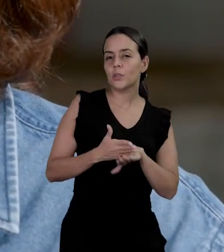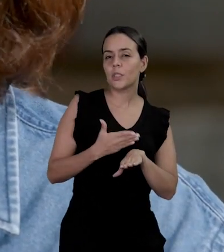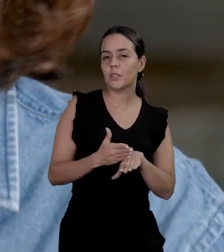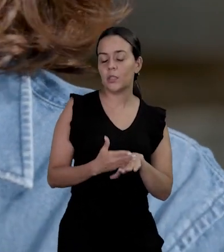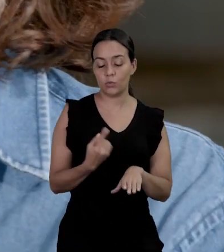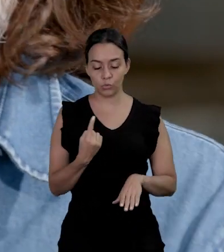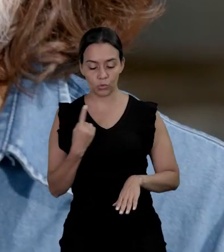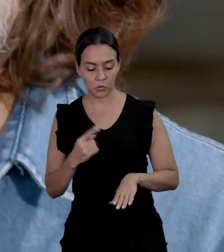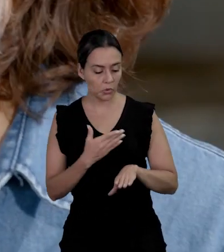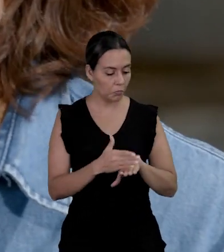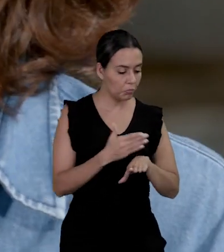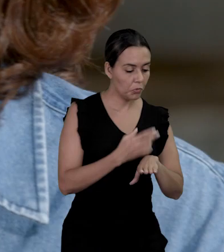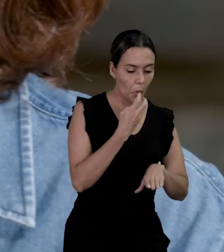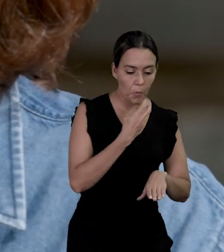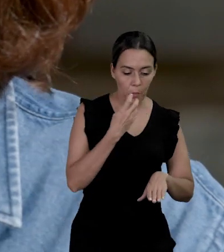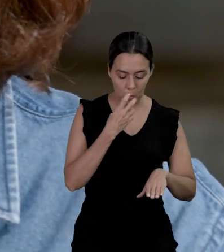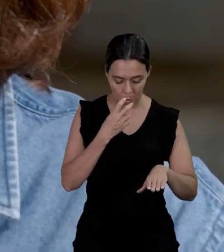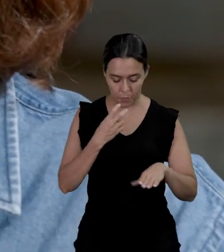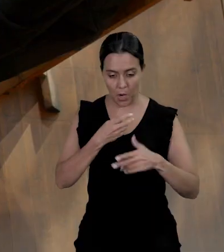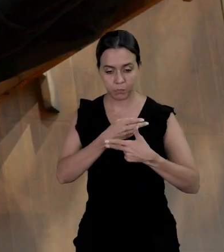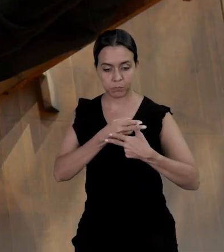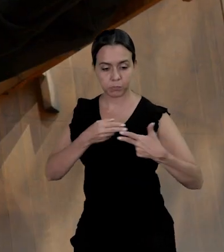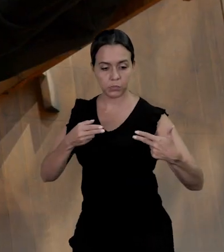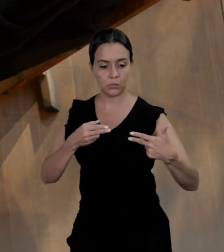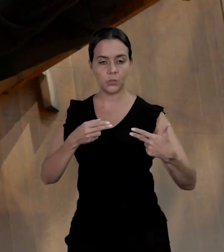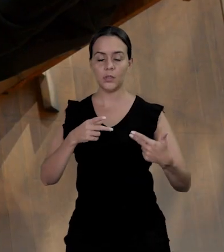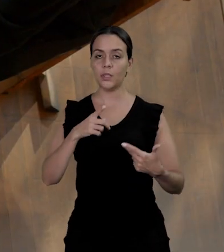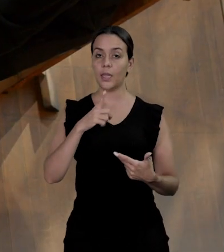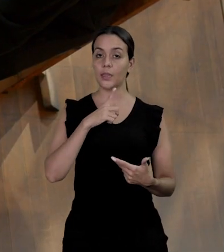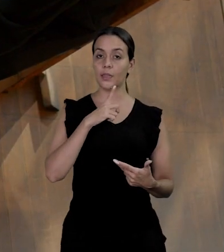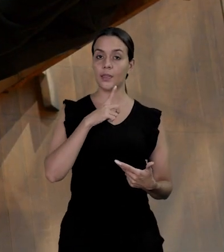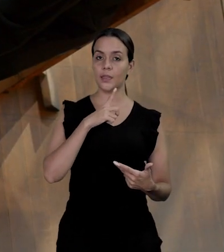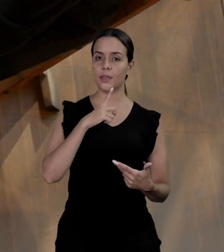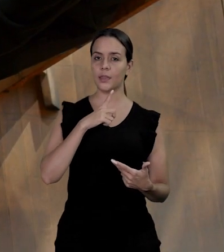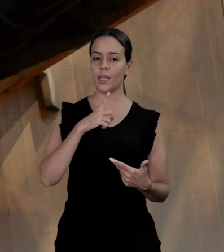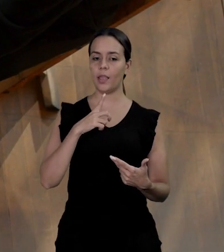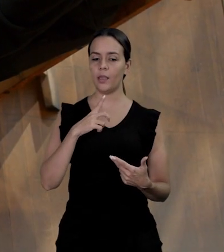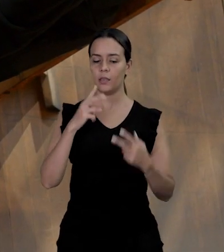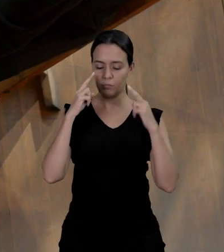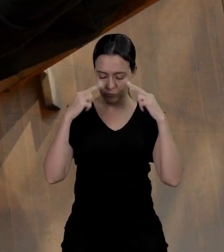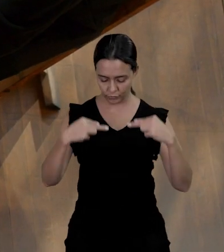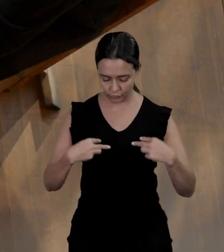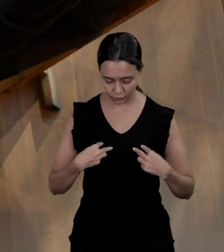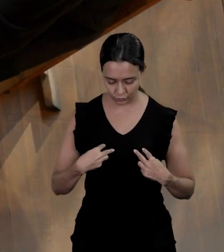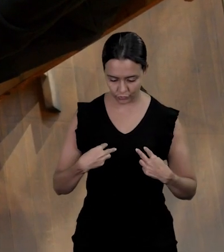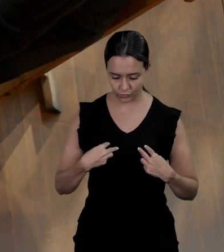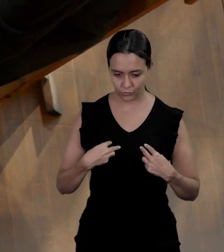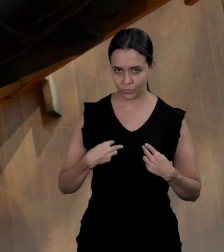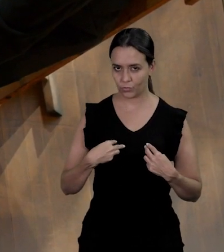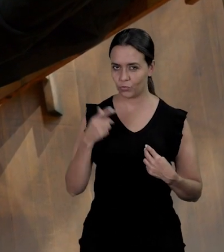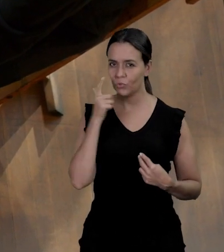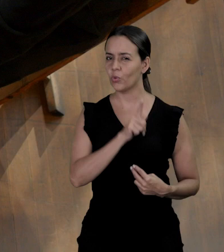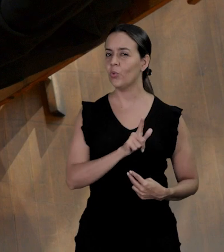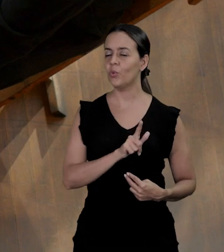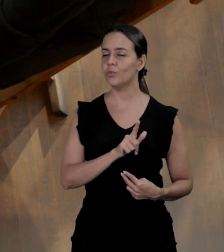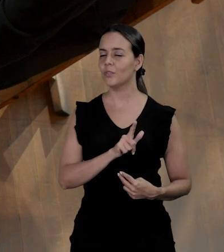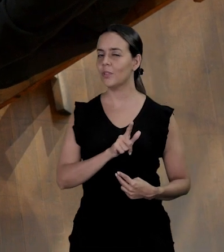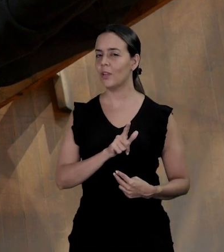quando a gente está ensaiando, mesmo que sozinho, a gente cria essa perspectiva de se observar, a gente cria esse outro,